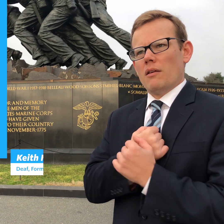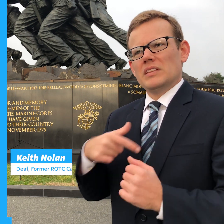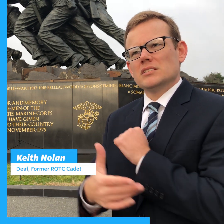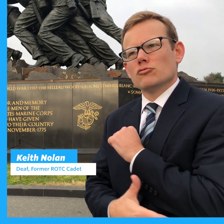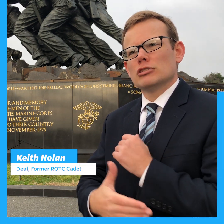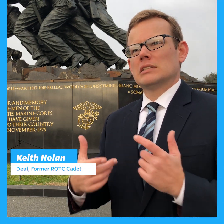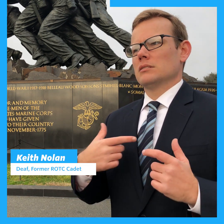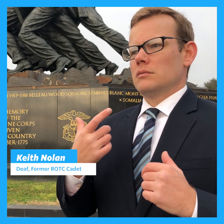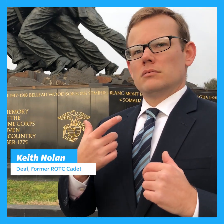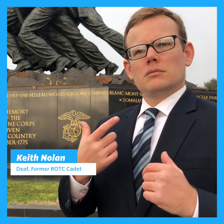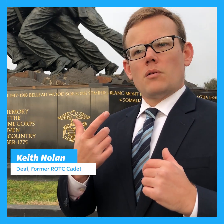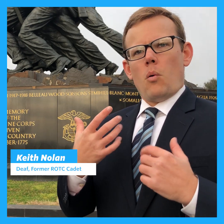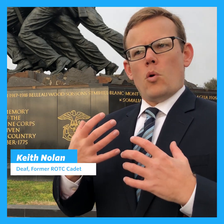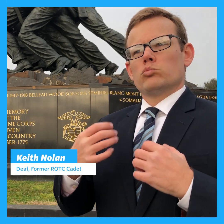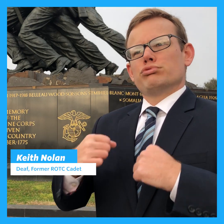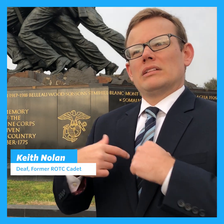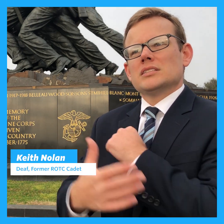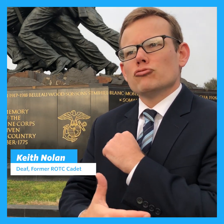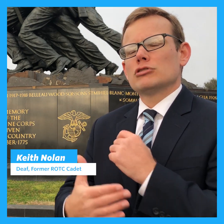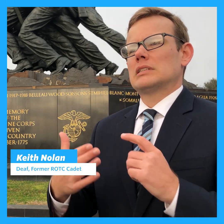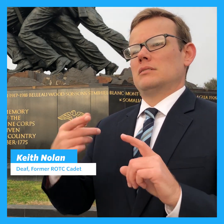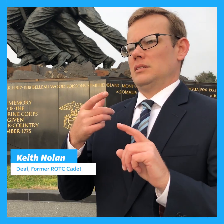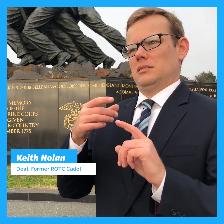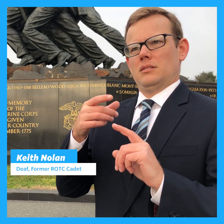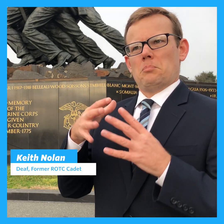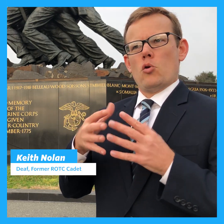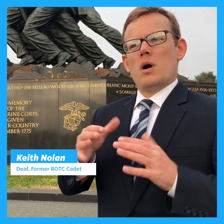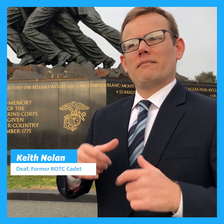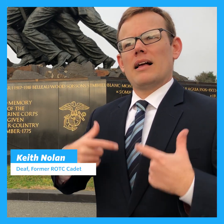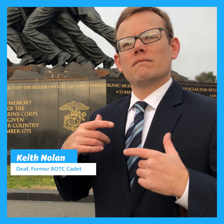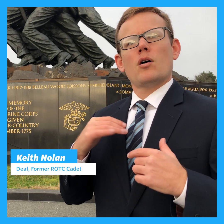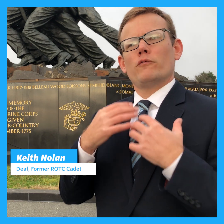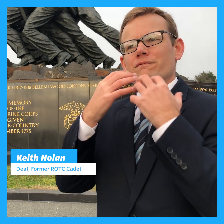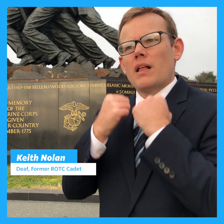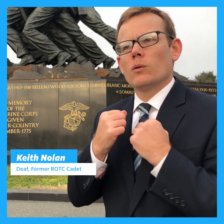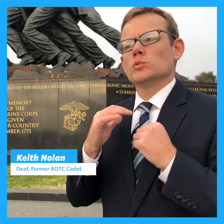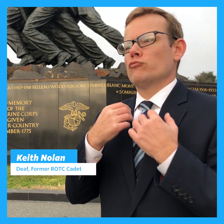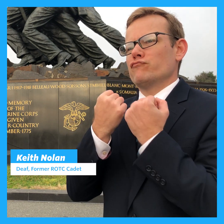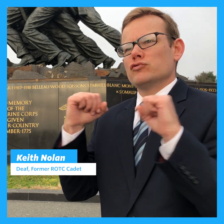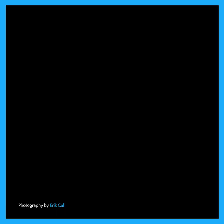Amo este país. Quiero proteger este país. Nuestras costumbres Americanas de vida, valores, y libertad.